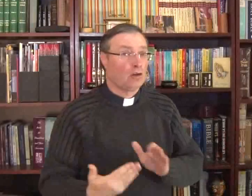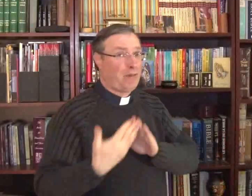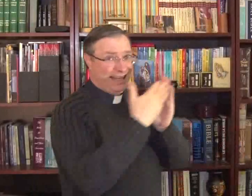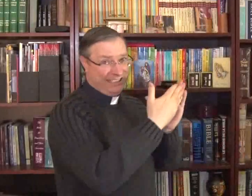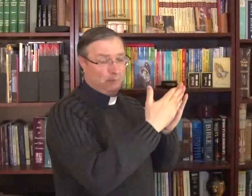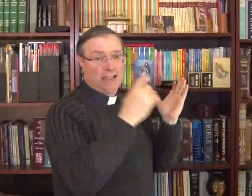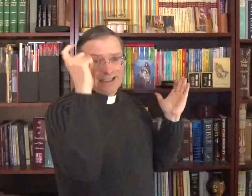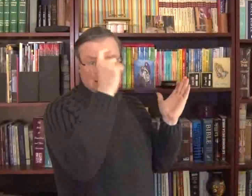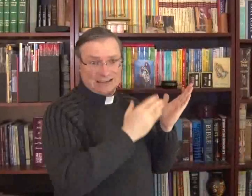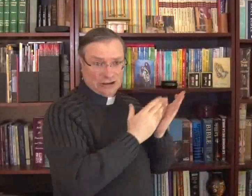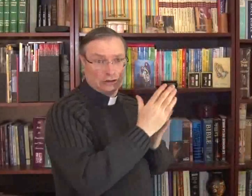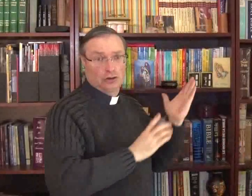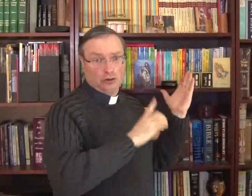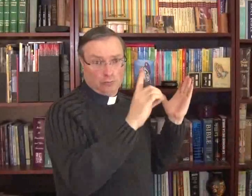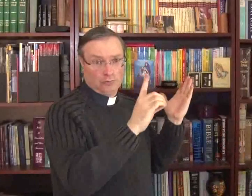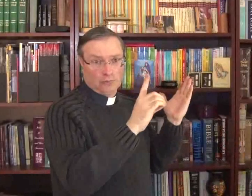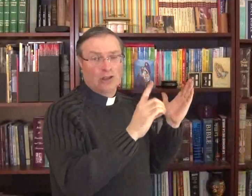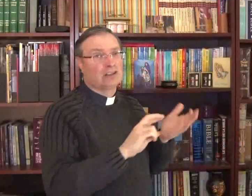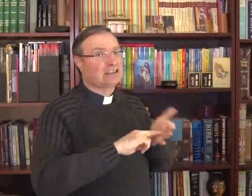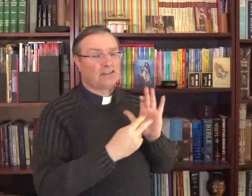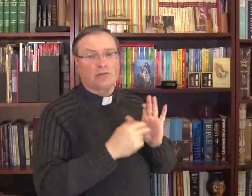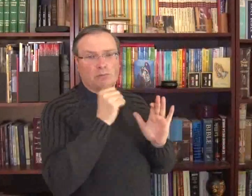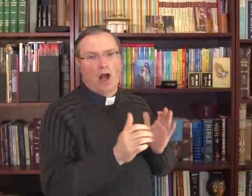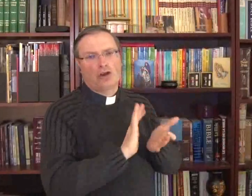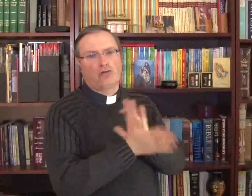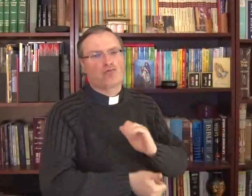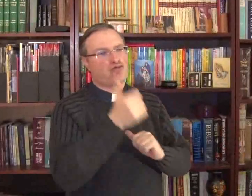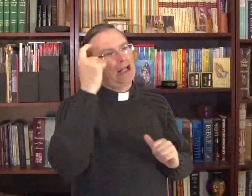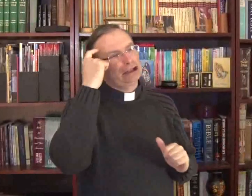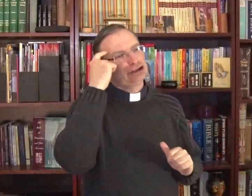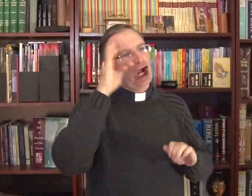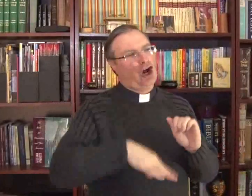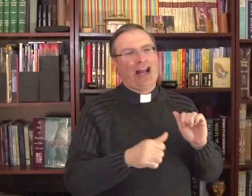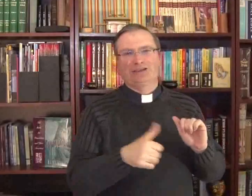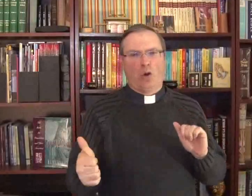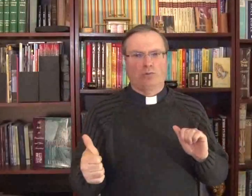Demander la sagesse à Dieu ne signifie pas devenir plus intelligent que les autres.